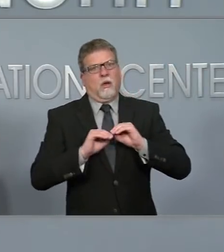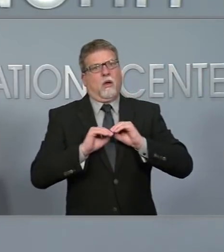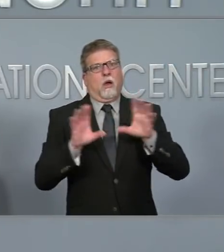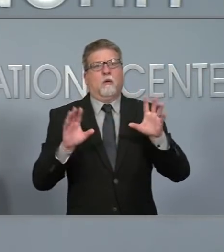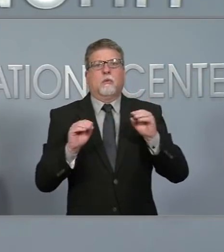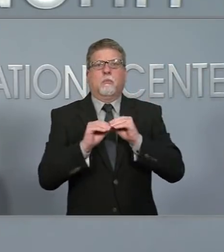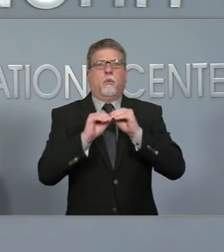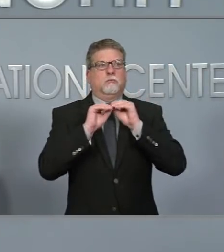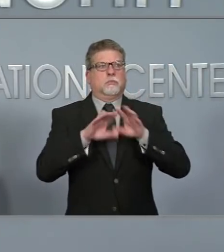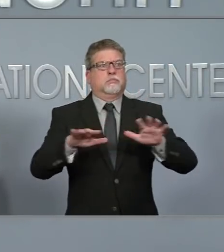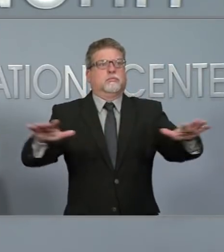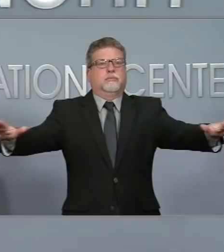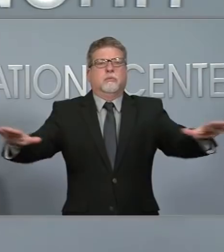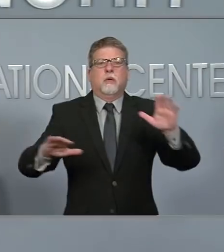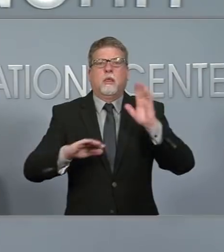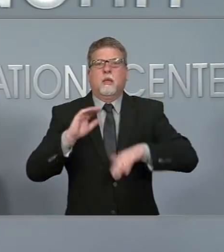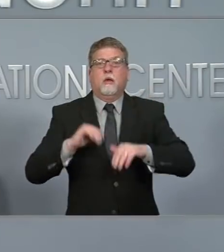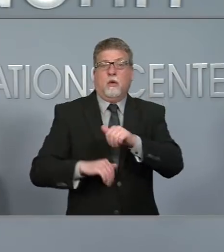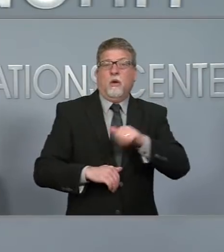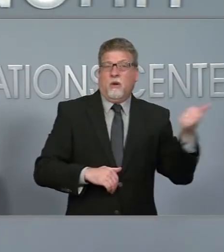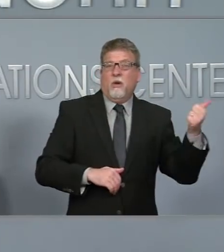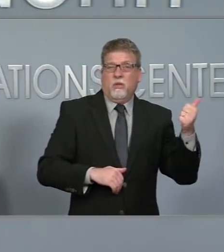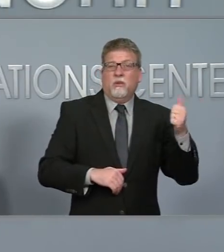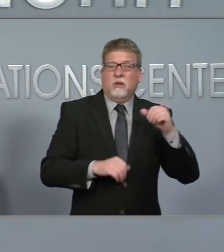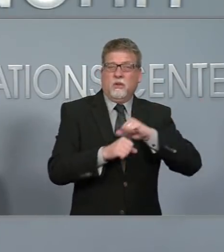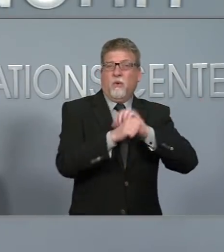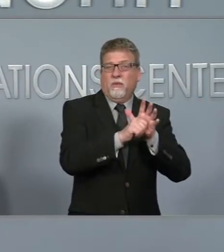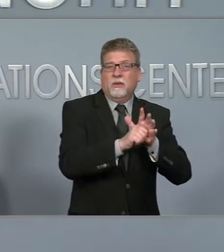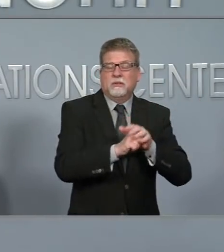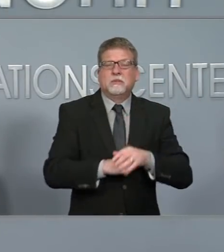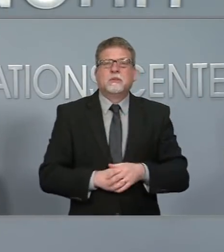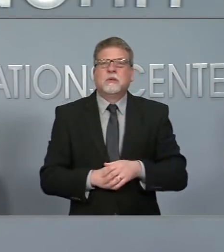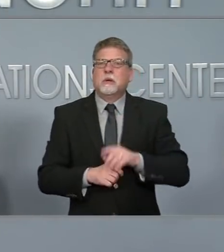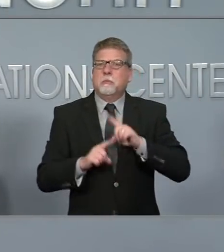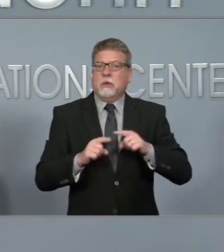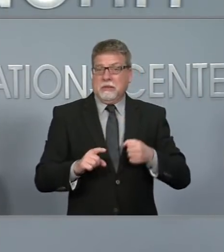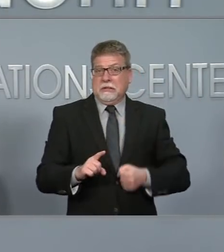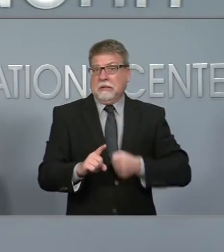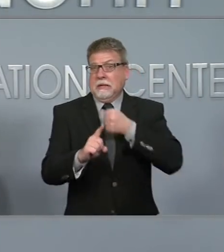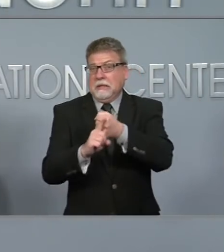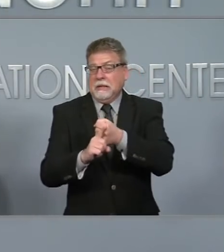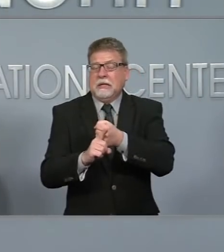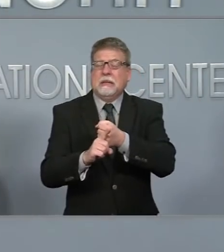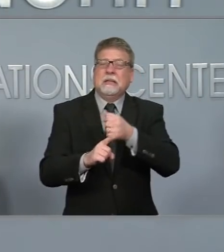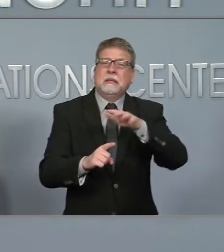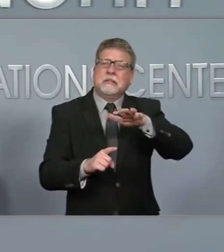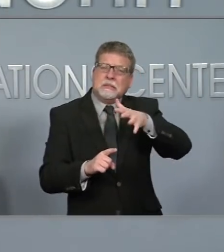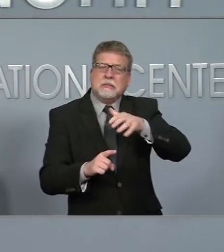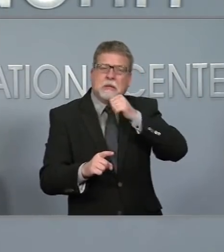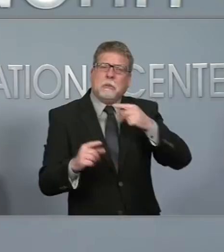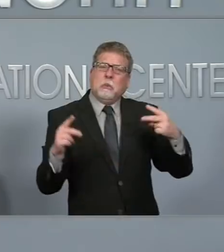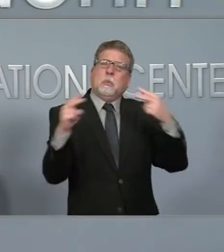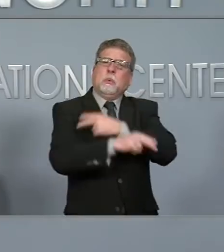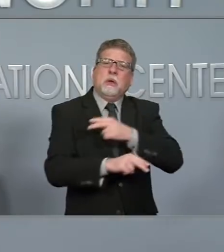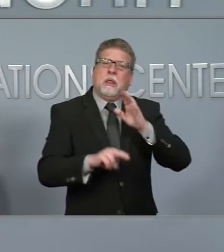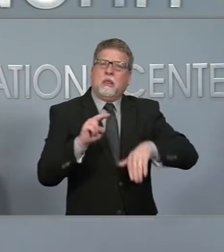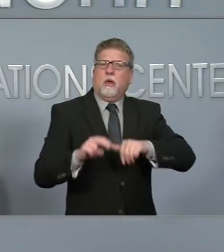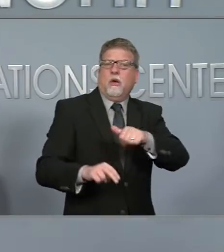el país. Ahora, al igual de